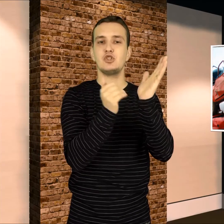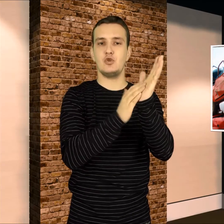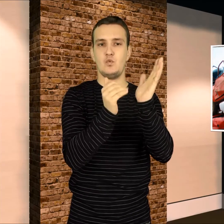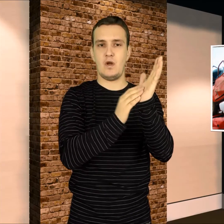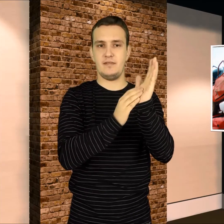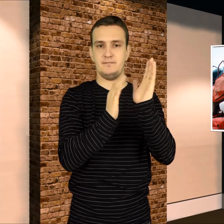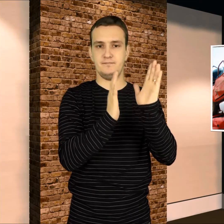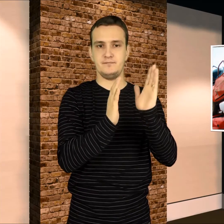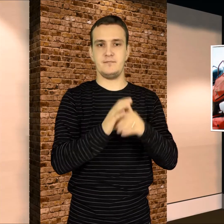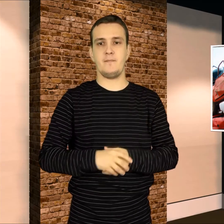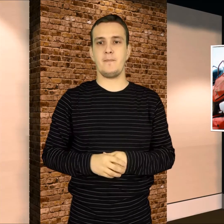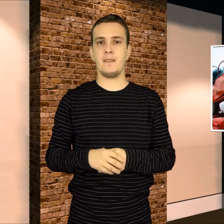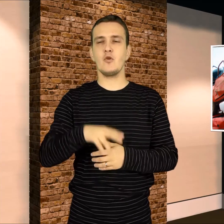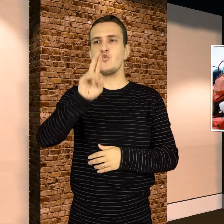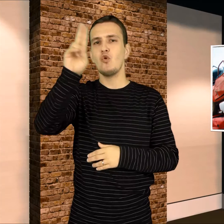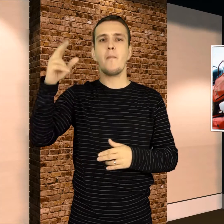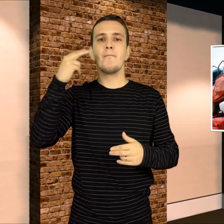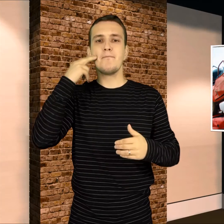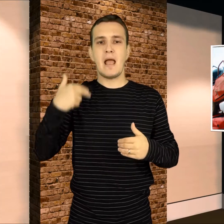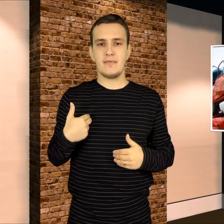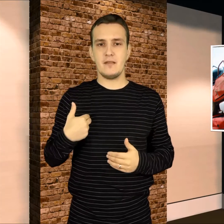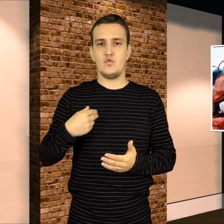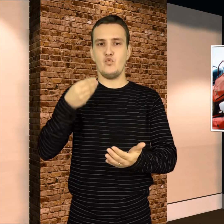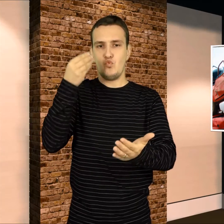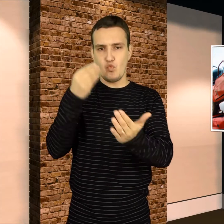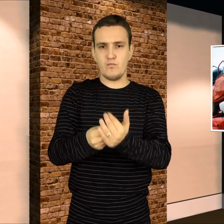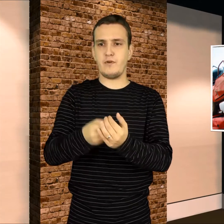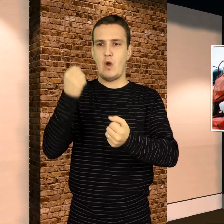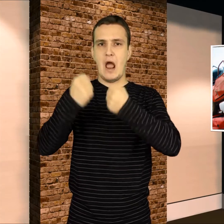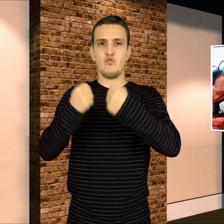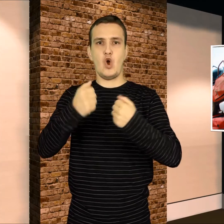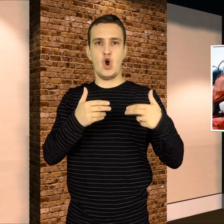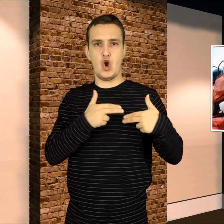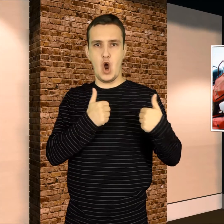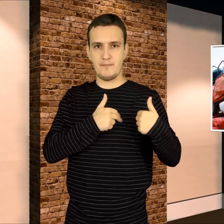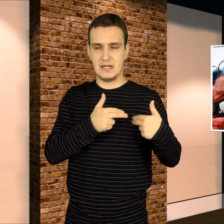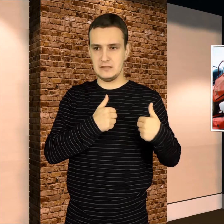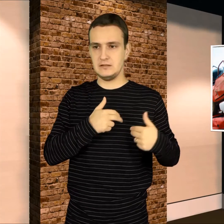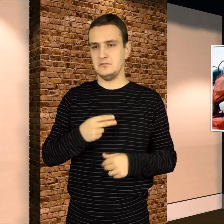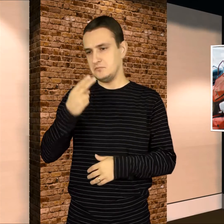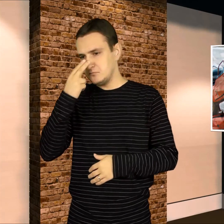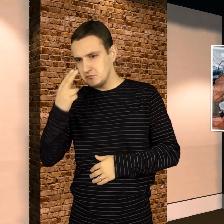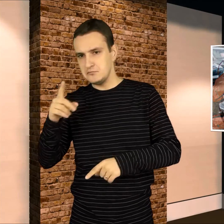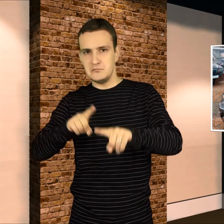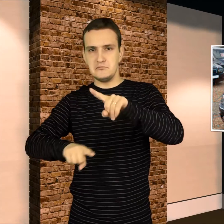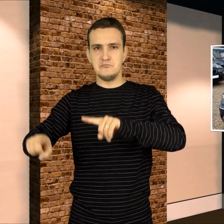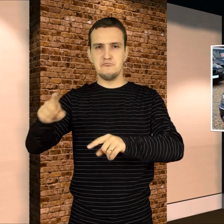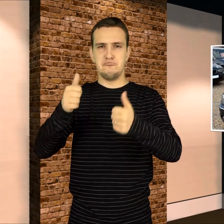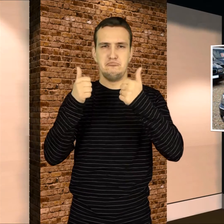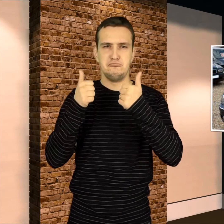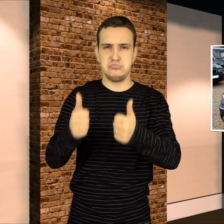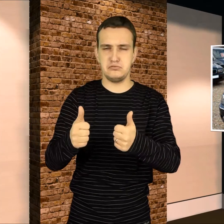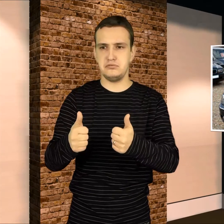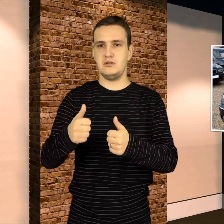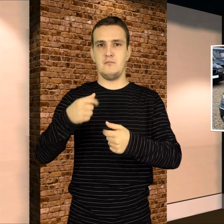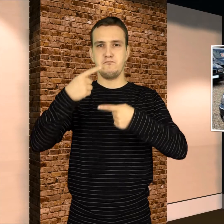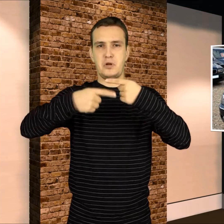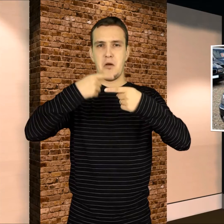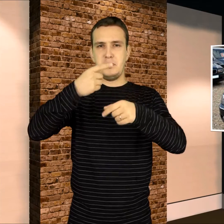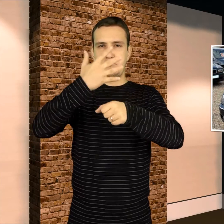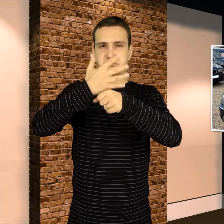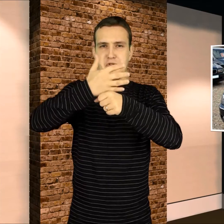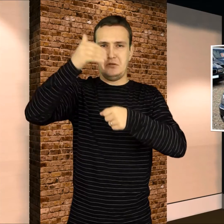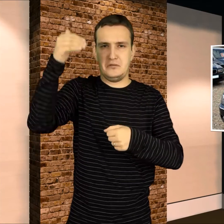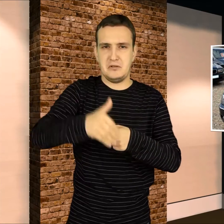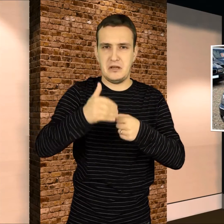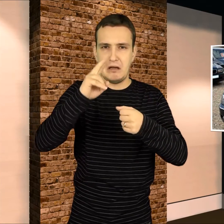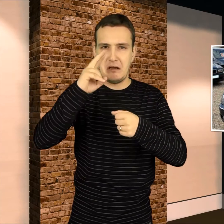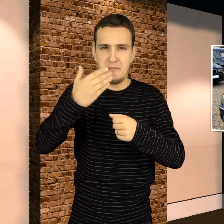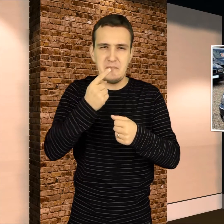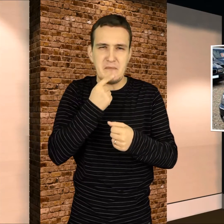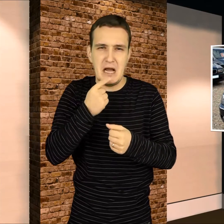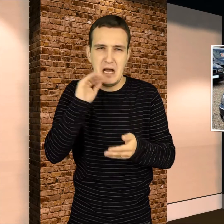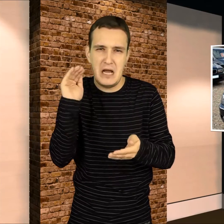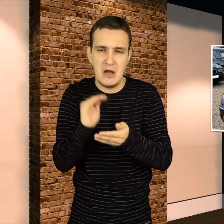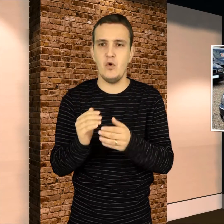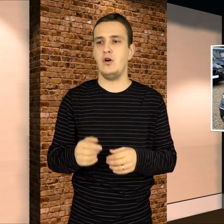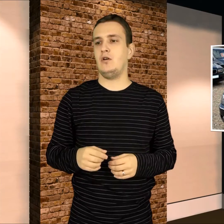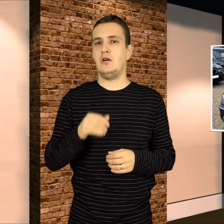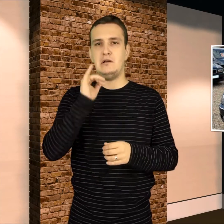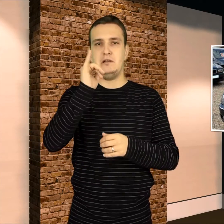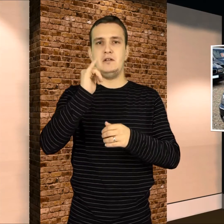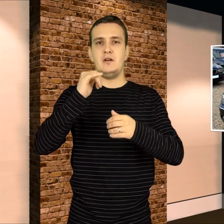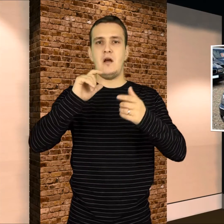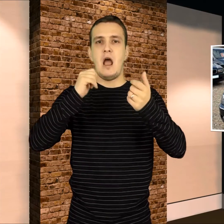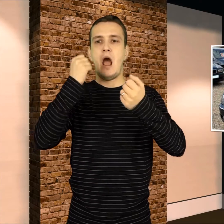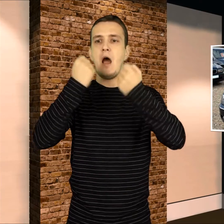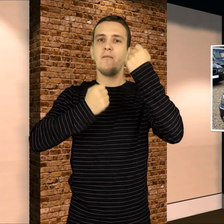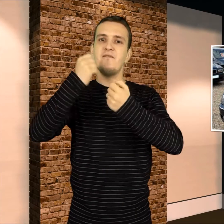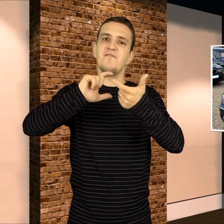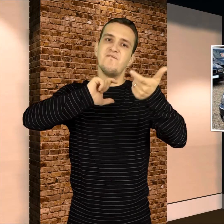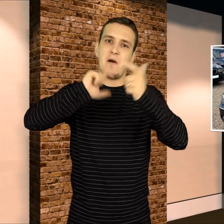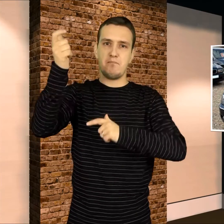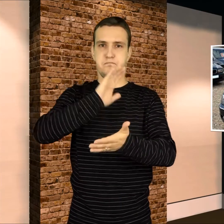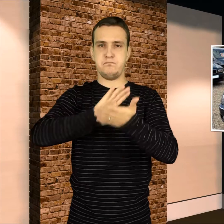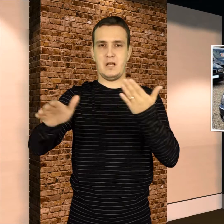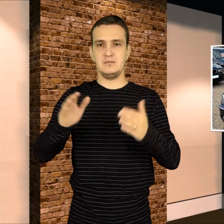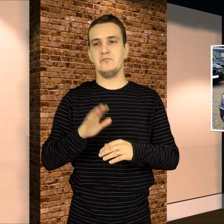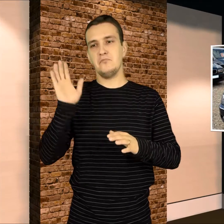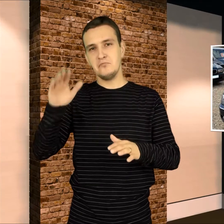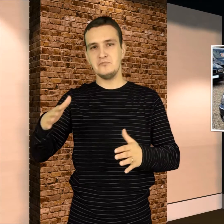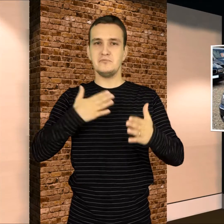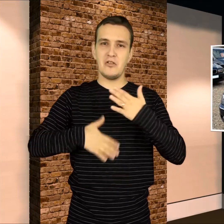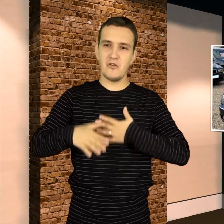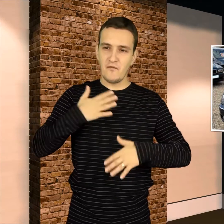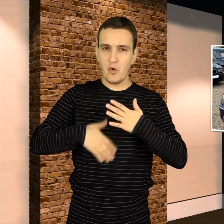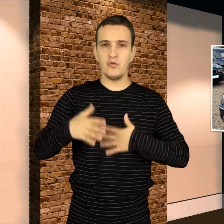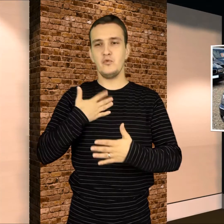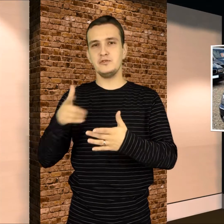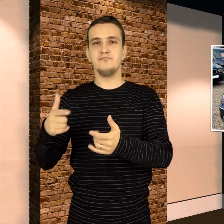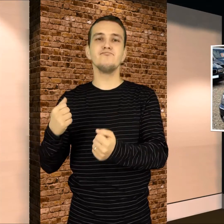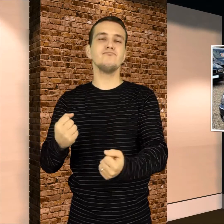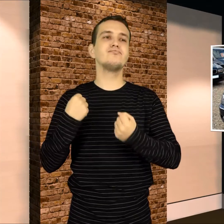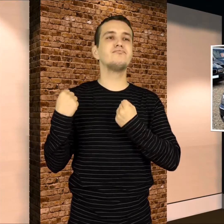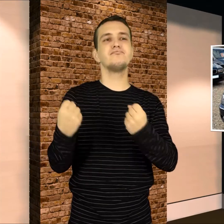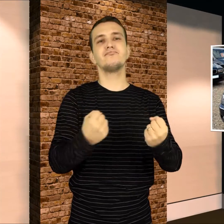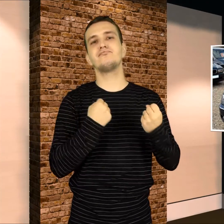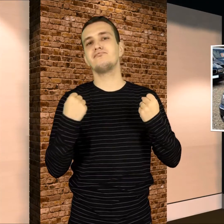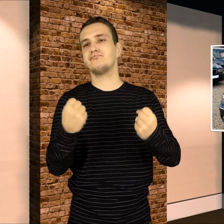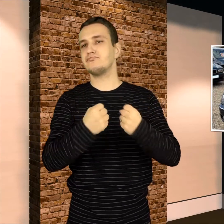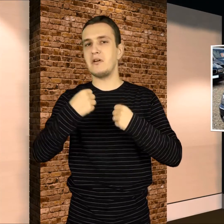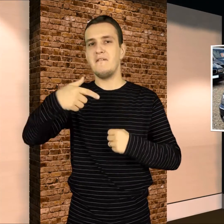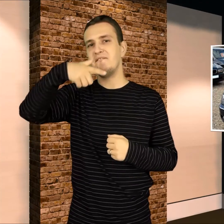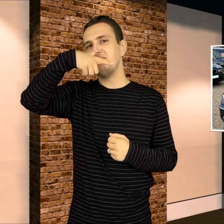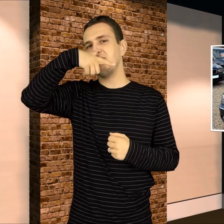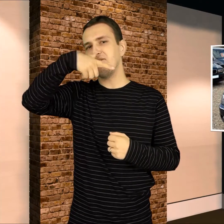Przykład: Pan Jan kupił w komisie samochód. Z ogłoszenia wynikało, że auto jest bezwypadkowe i ma 50 000 km przebiegu.